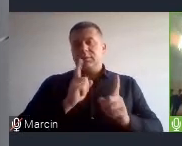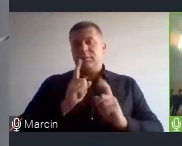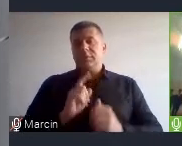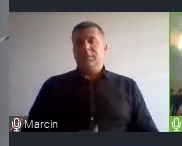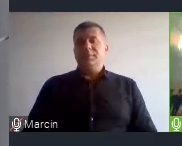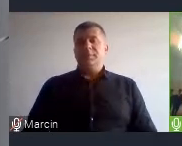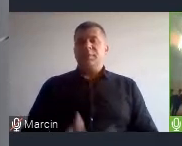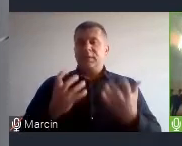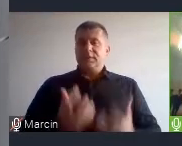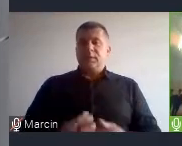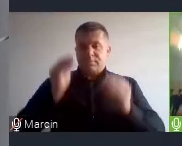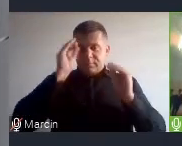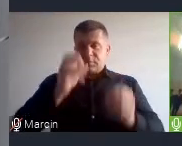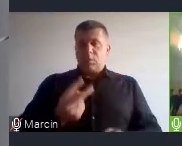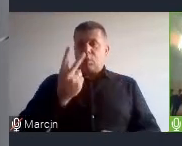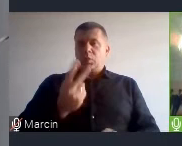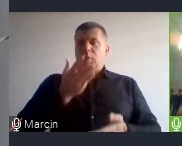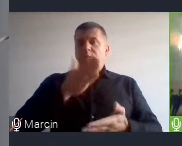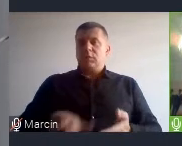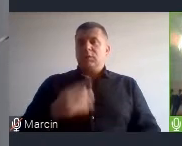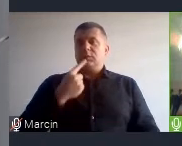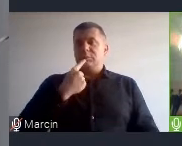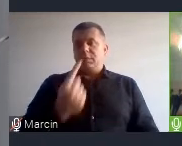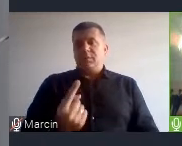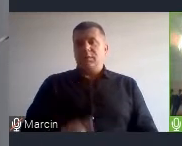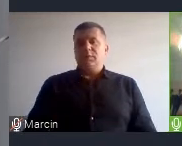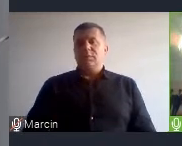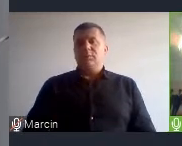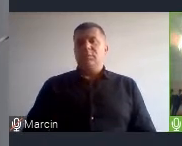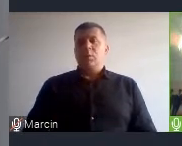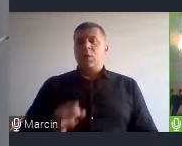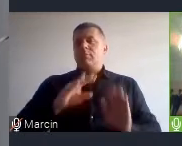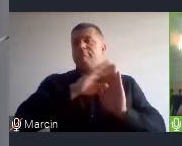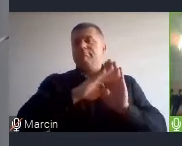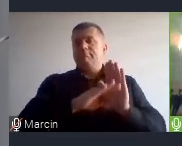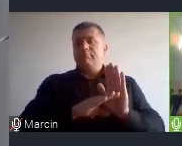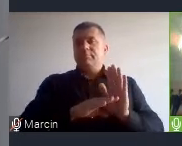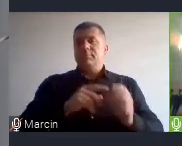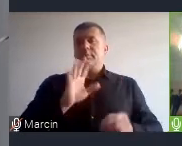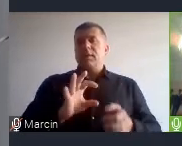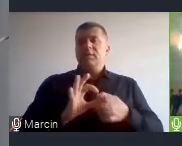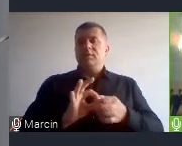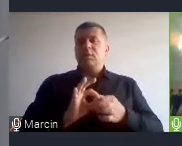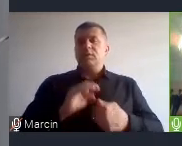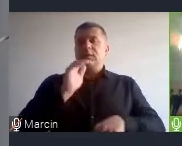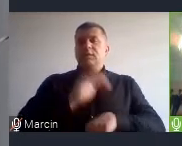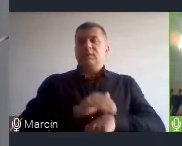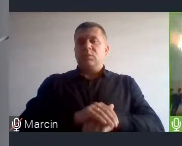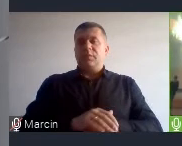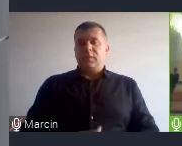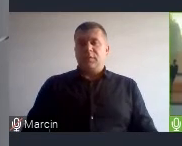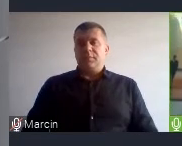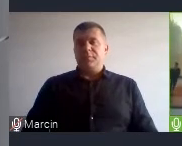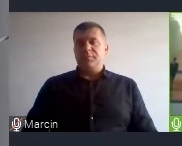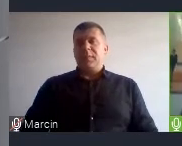Chcę Państwu w tej części opowiedzieć o procedurach związanych z zamówieniami, zasadzie konkurencyjności